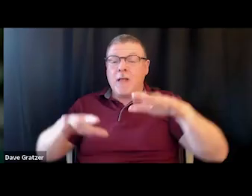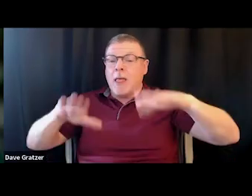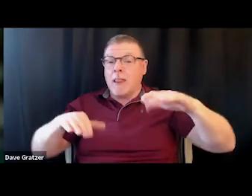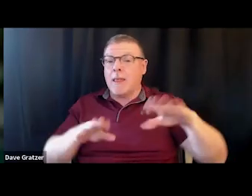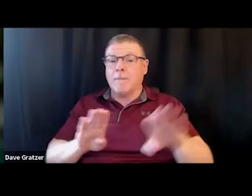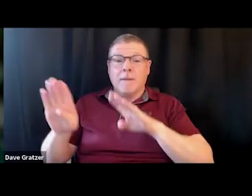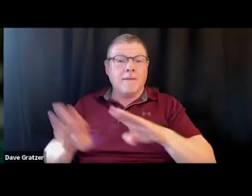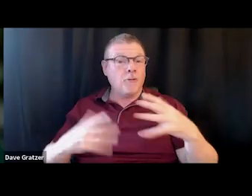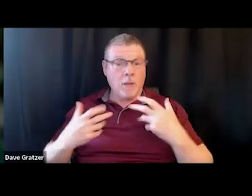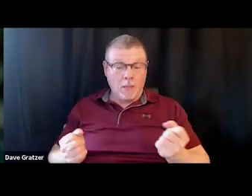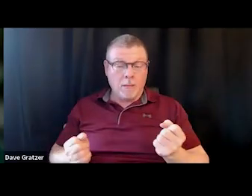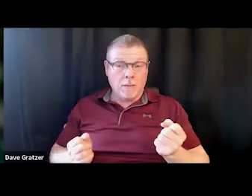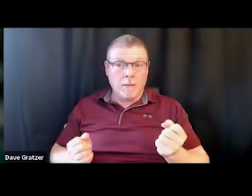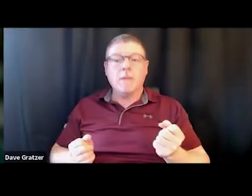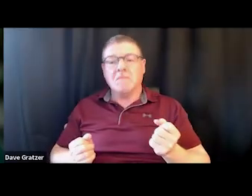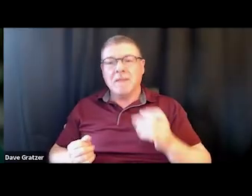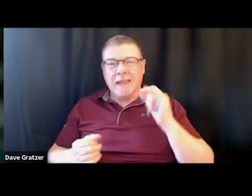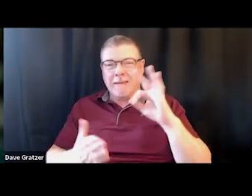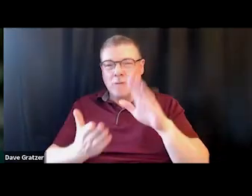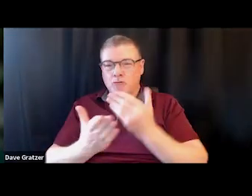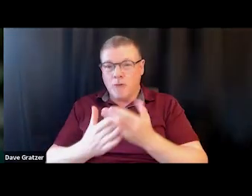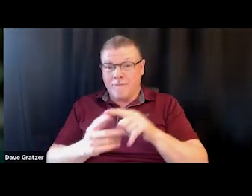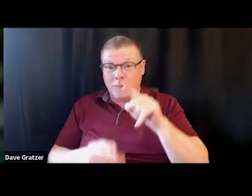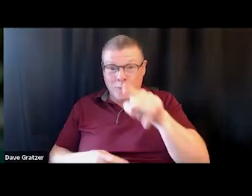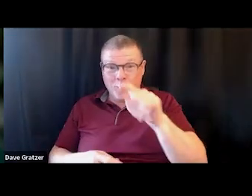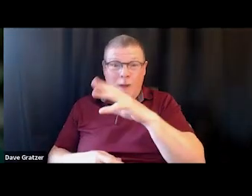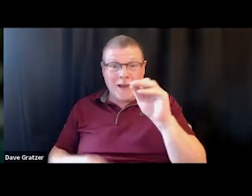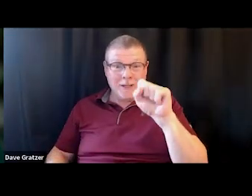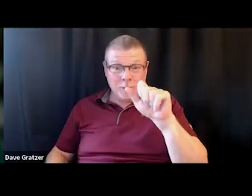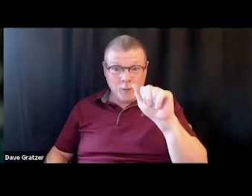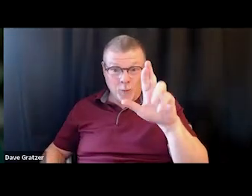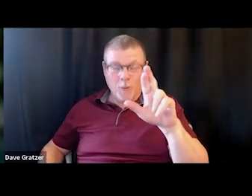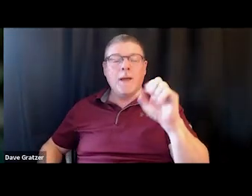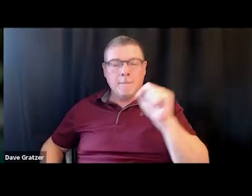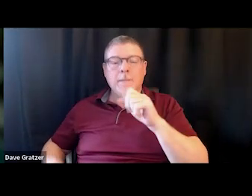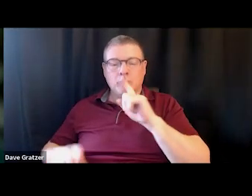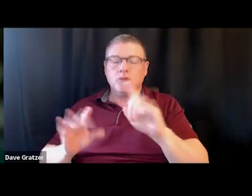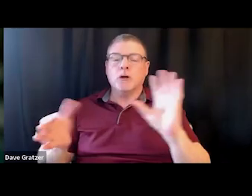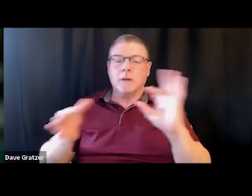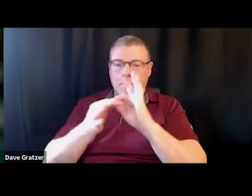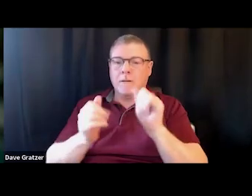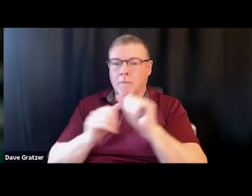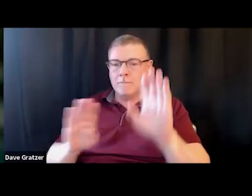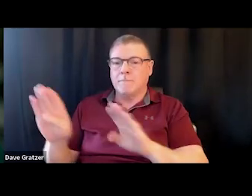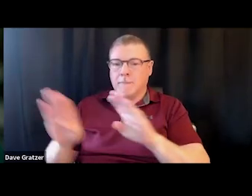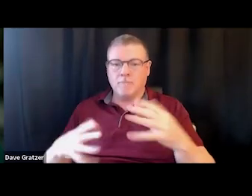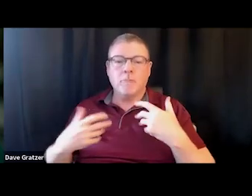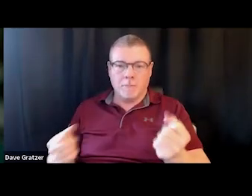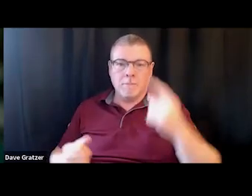probablemente lo esté si ha llegado a ustedes y SOAR, pero si no lo está, asegúrense de que estén conectados con salud conductual, especialmente si presentan problemas